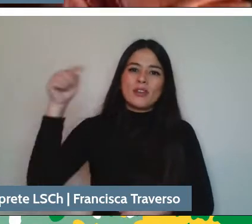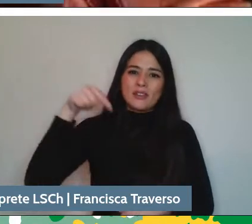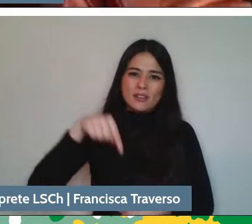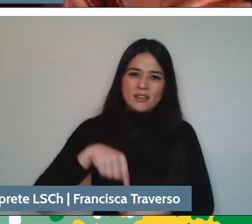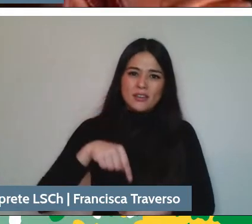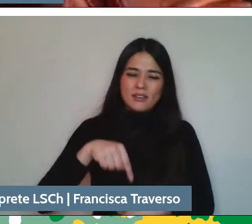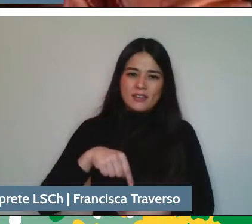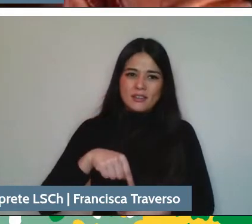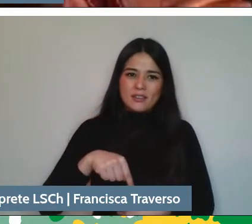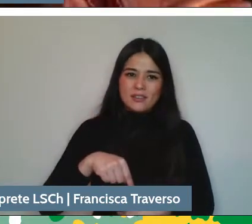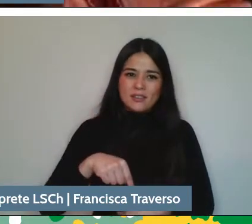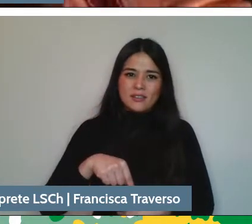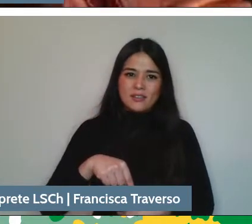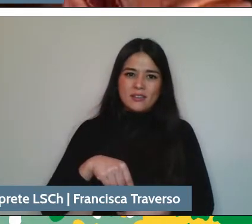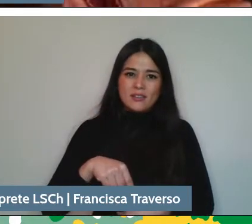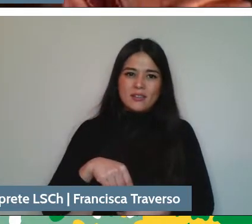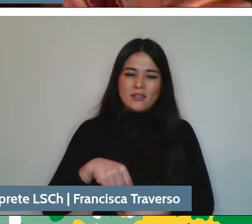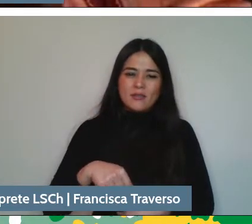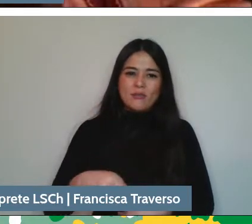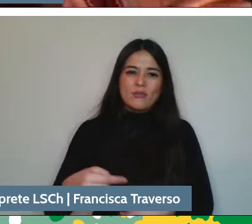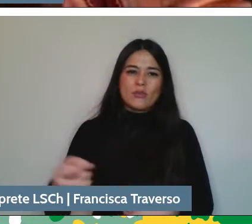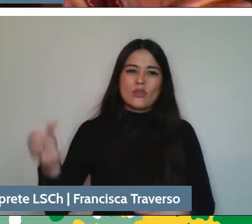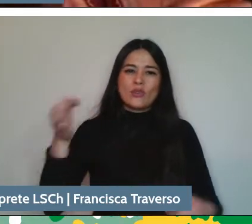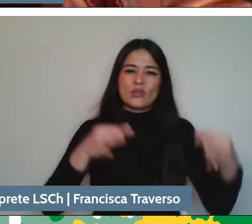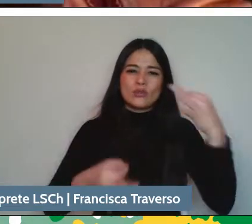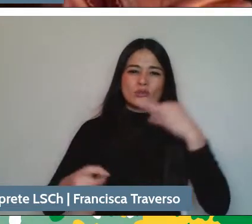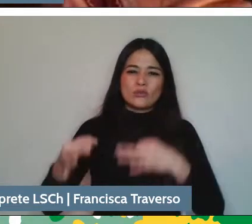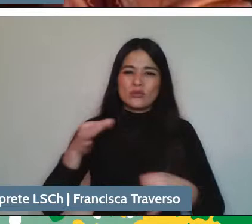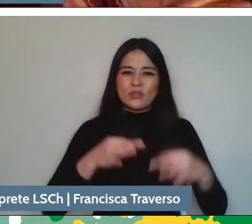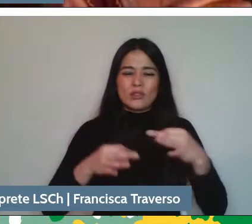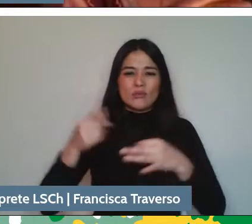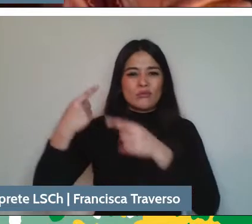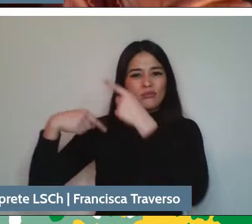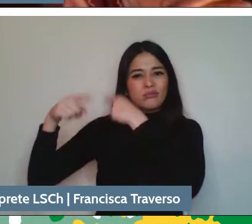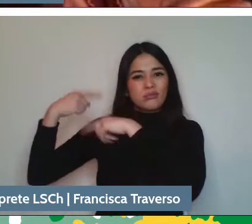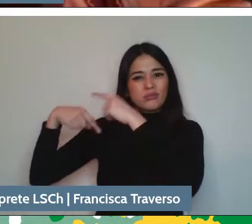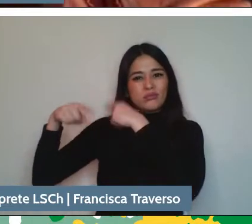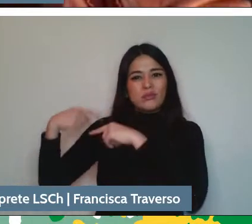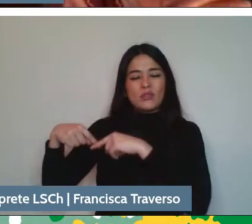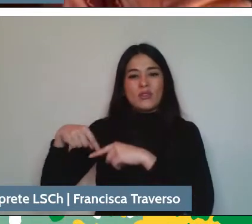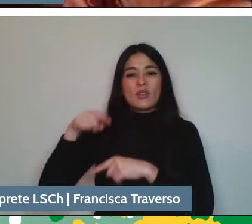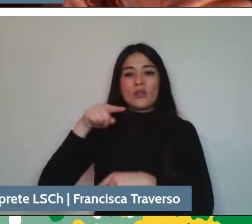tantos ángulos fascinantes de tu visión, de tu vida.